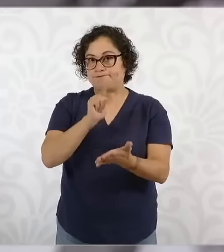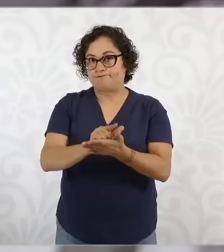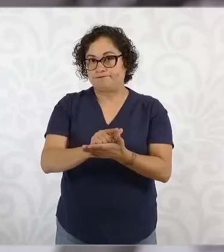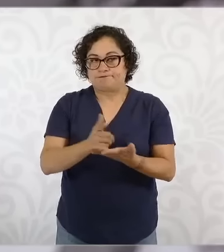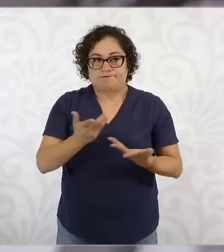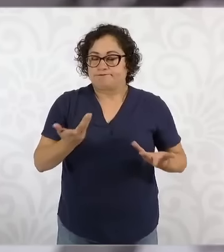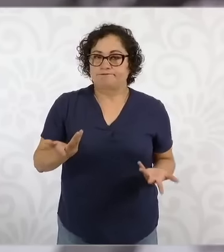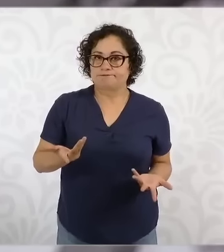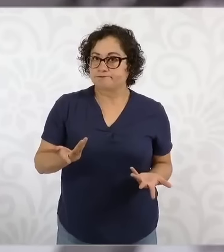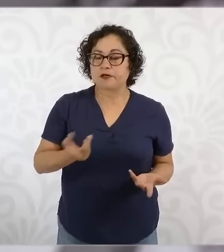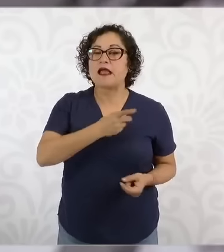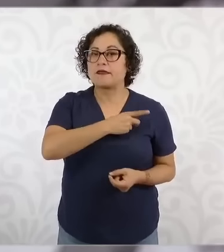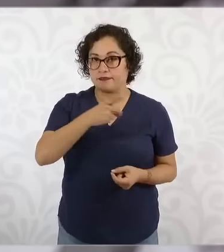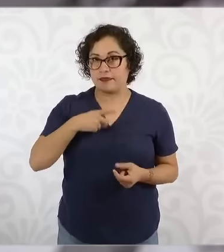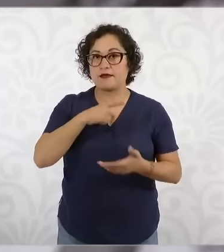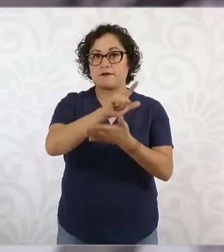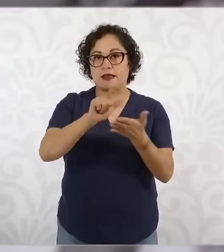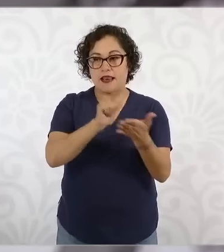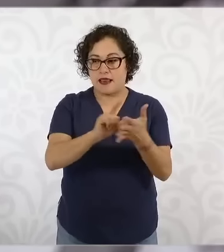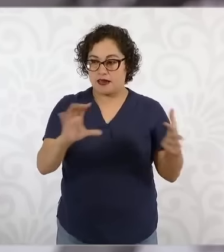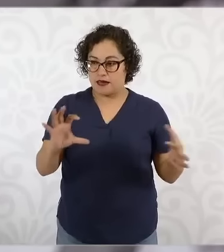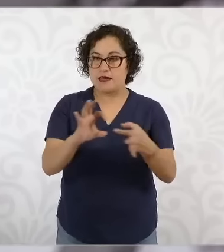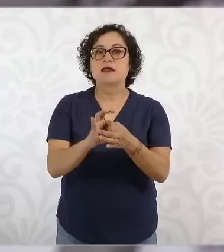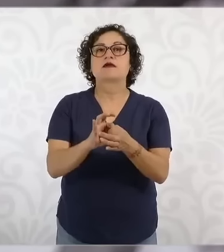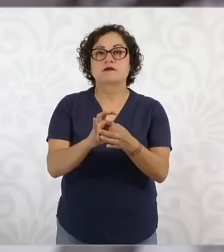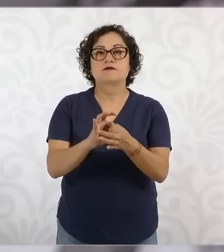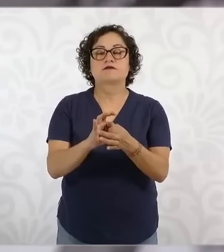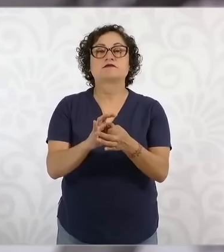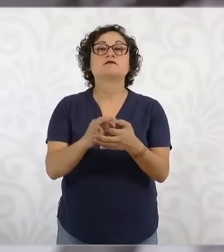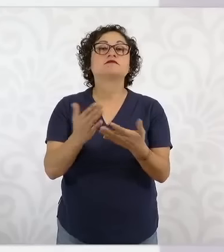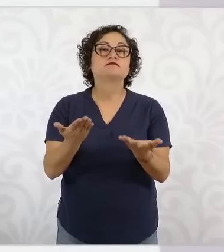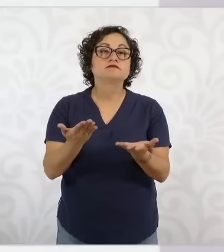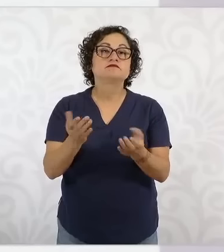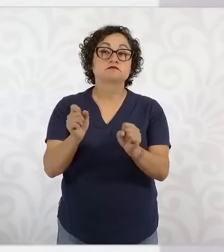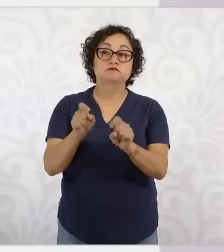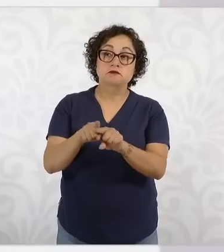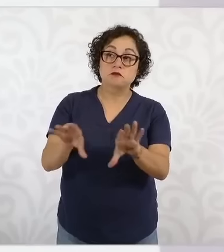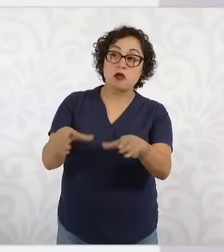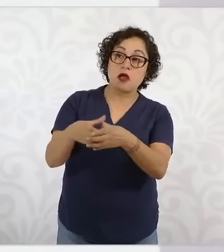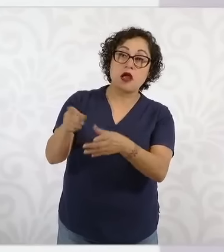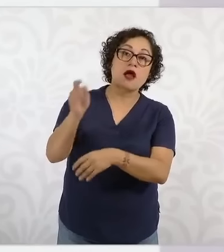personal mexicano, sea de la fiscalía, de las policías o de la Guardia Nacional